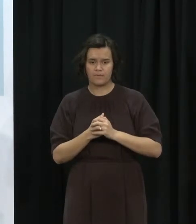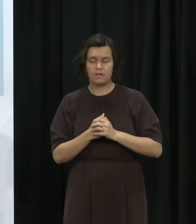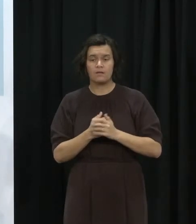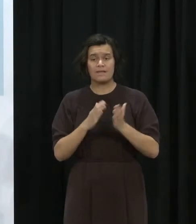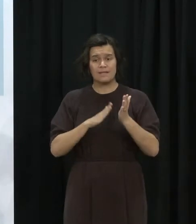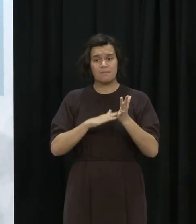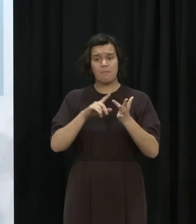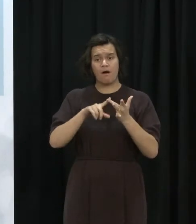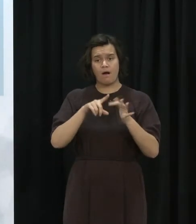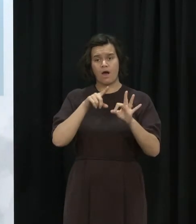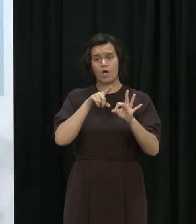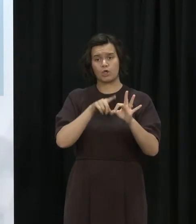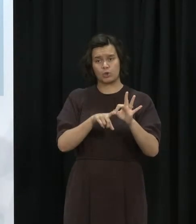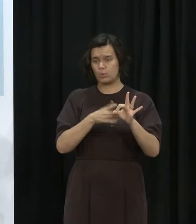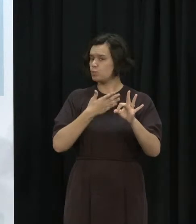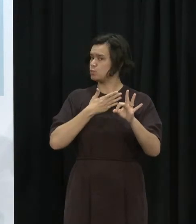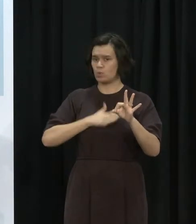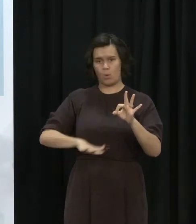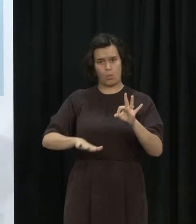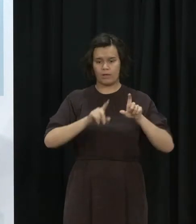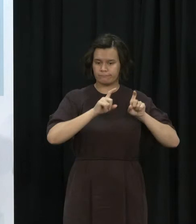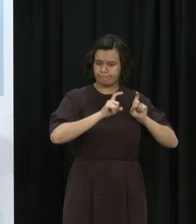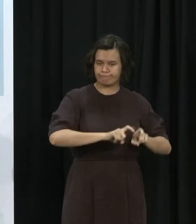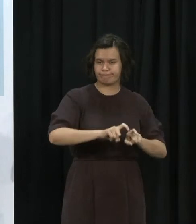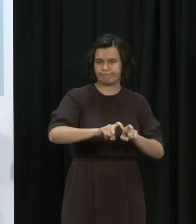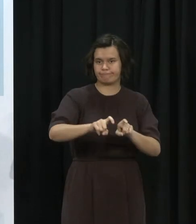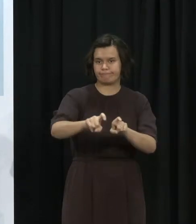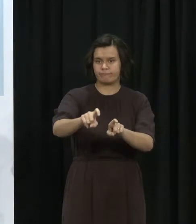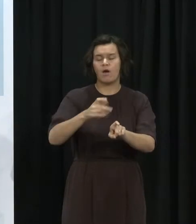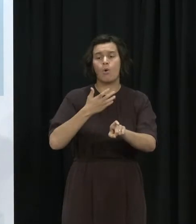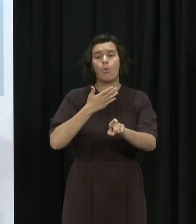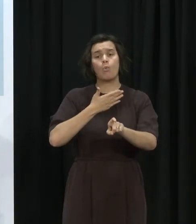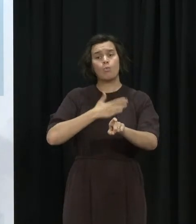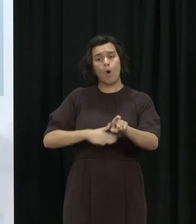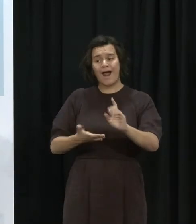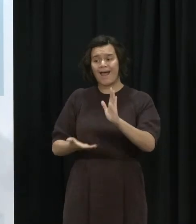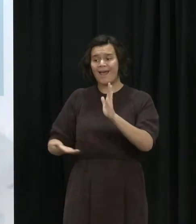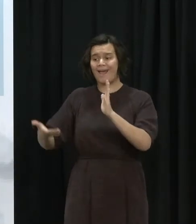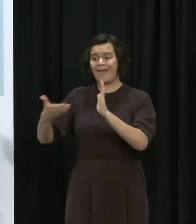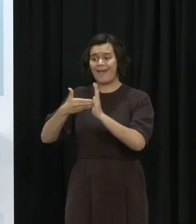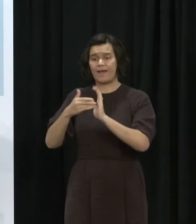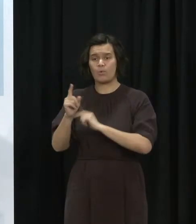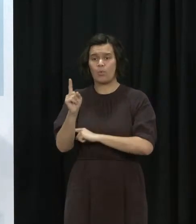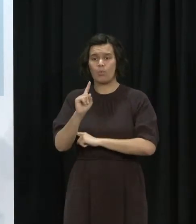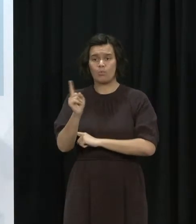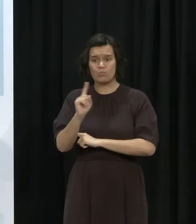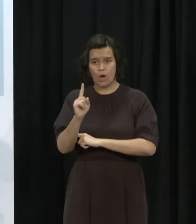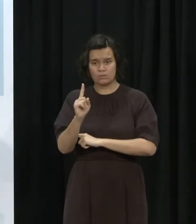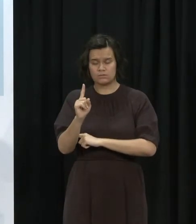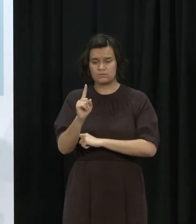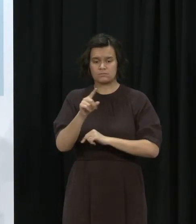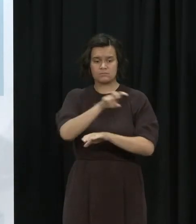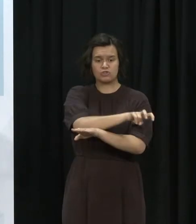Titiro ki te mea he mea pumau